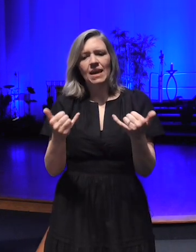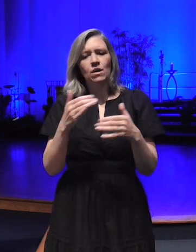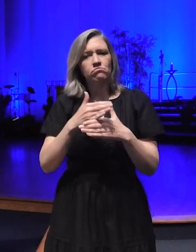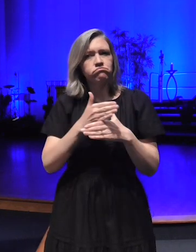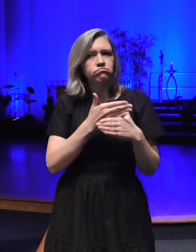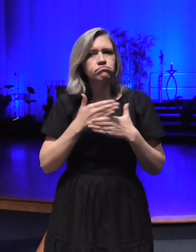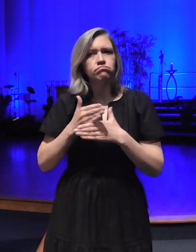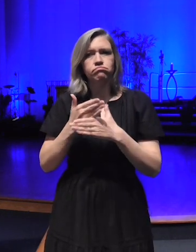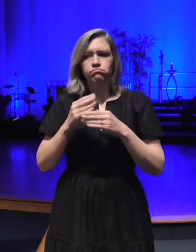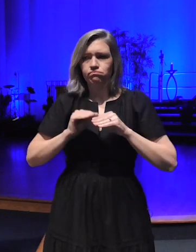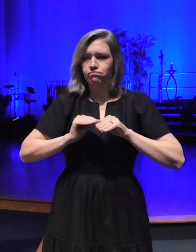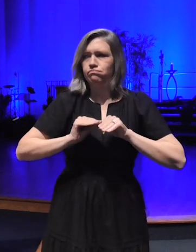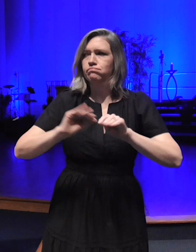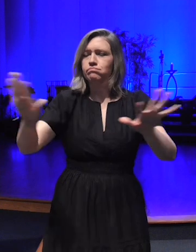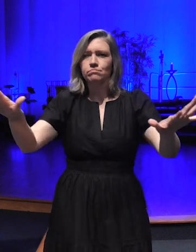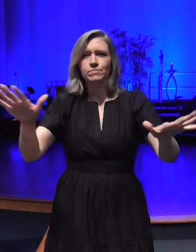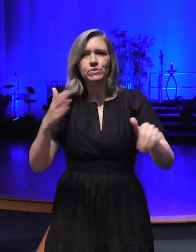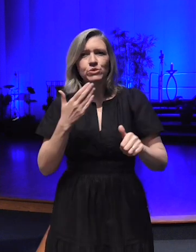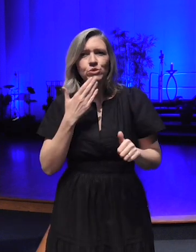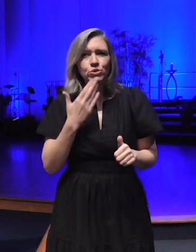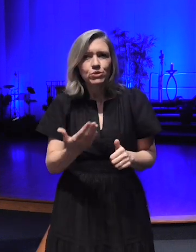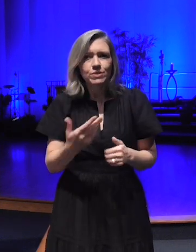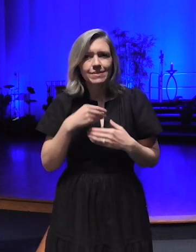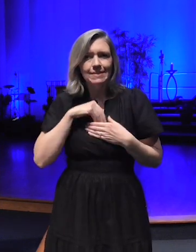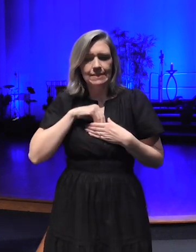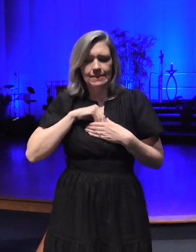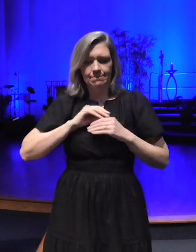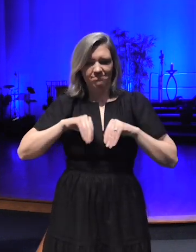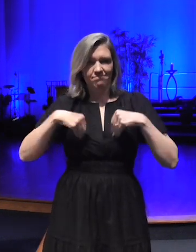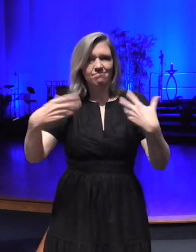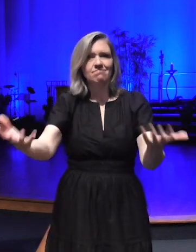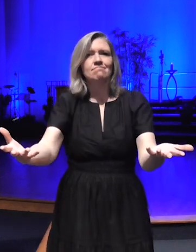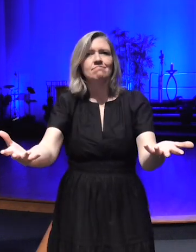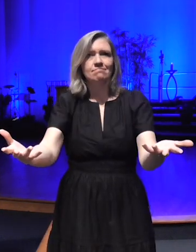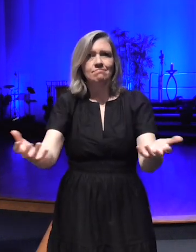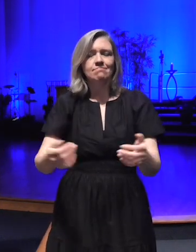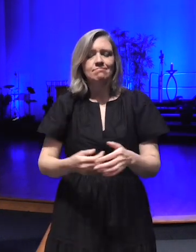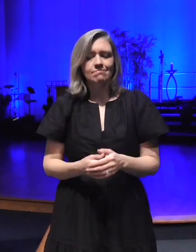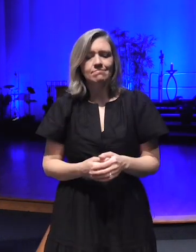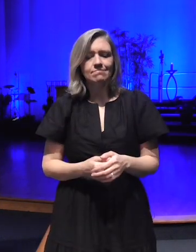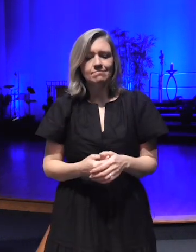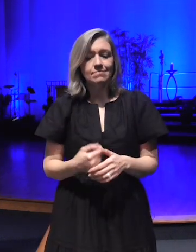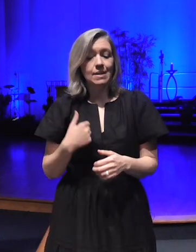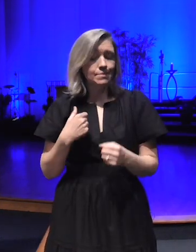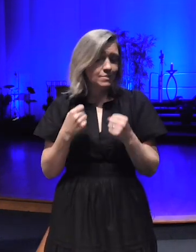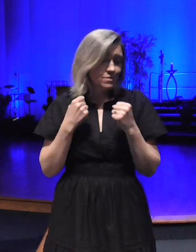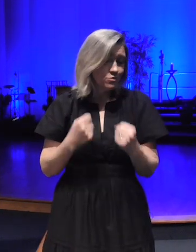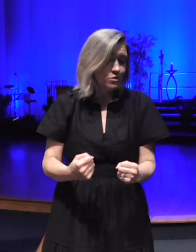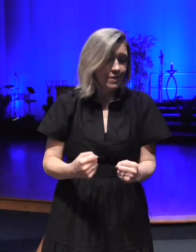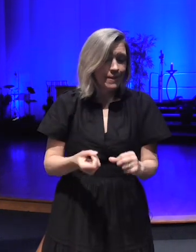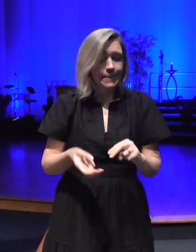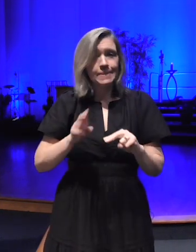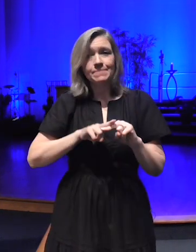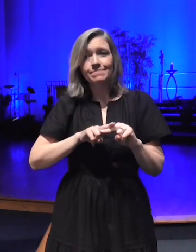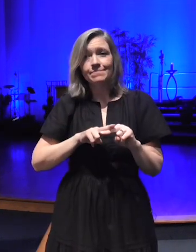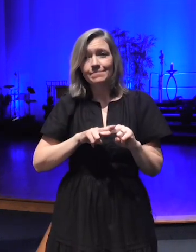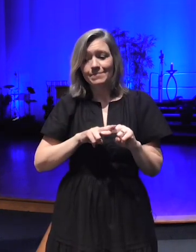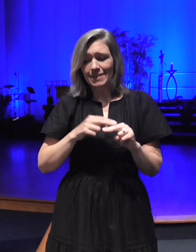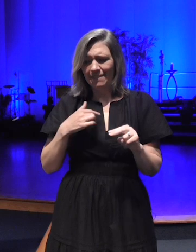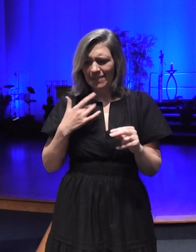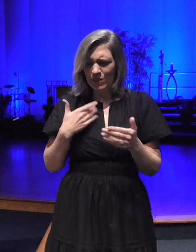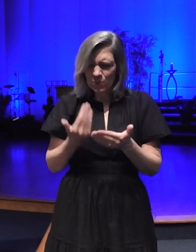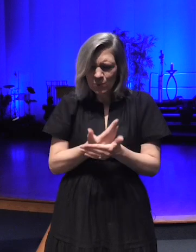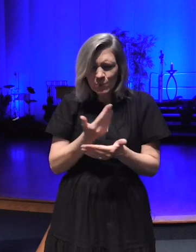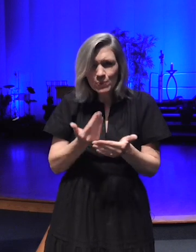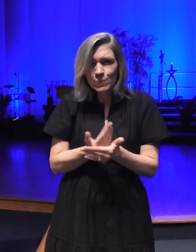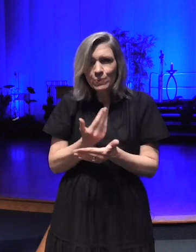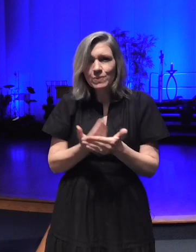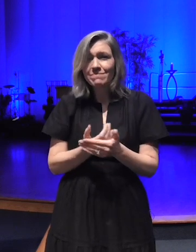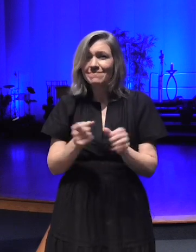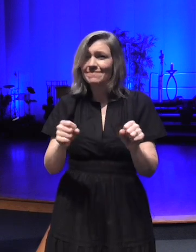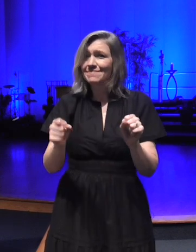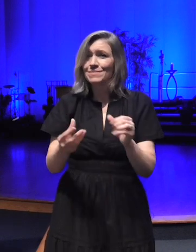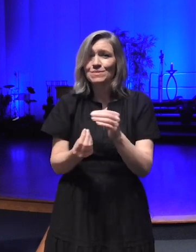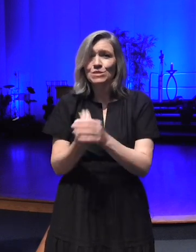bien que es revestido en mí, estoy fortalecido, estoy renovado, de hecho es la primavera de mi ser